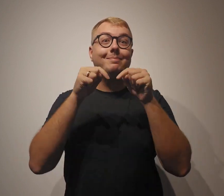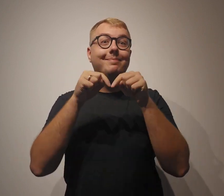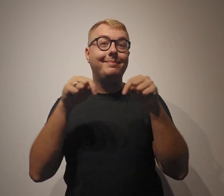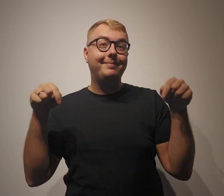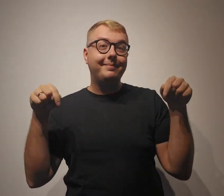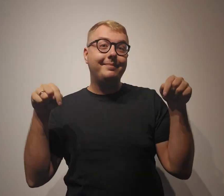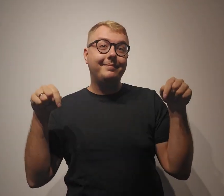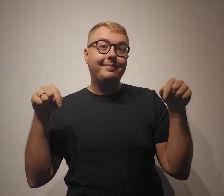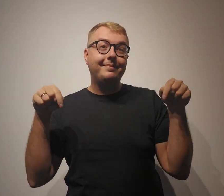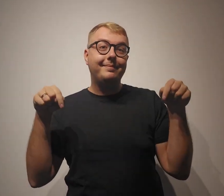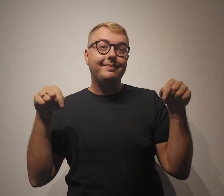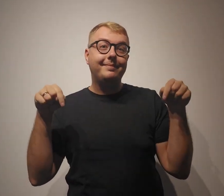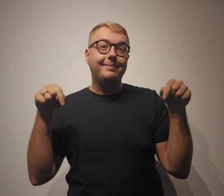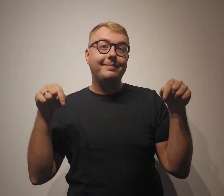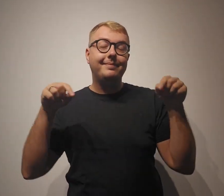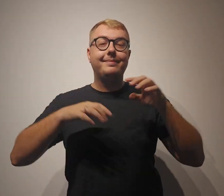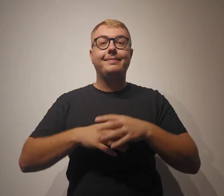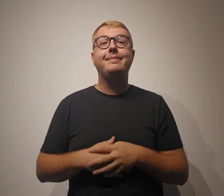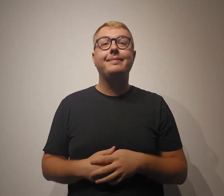Szczegóły na www.okn.edu.pl